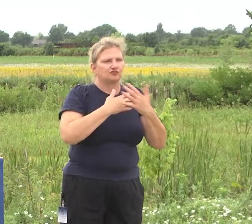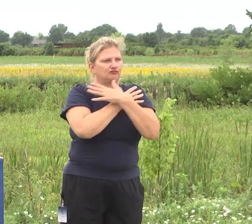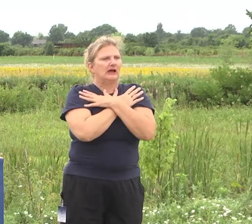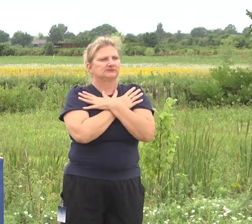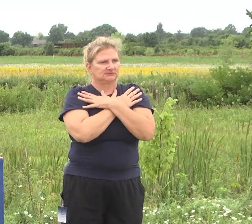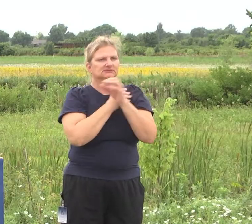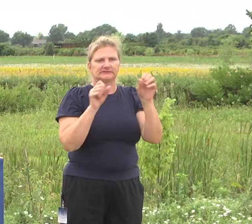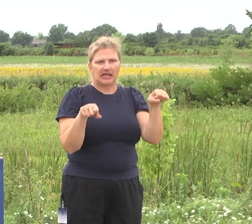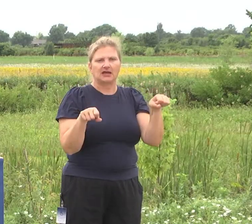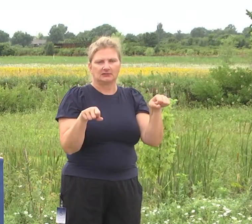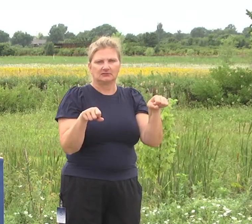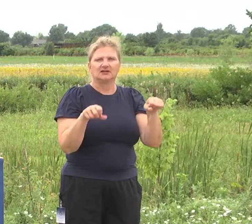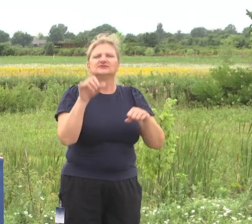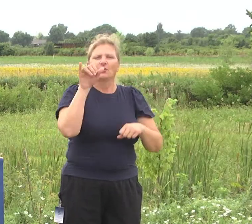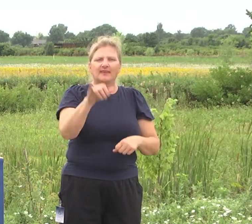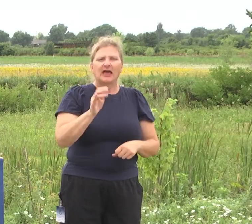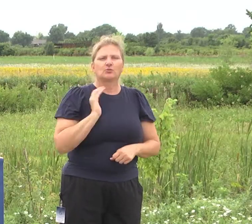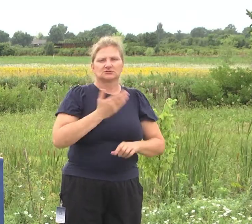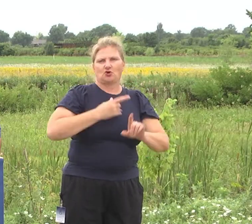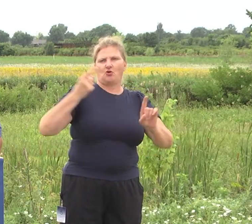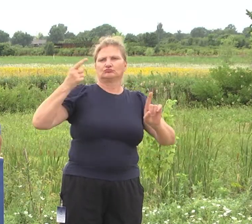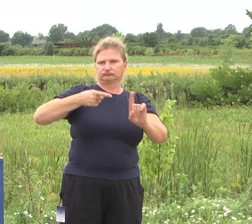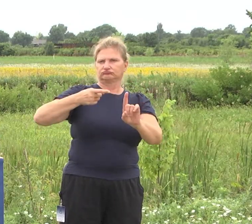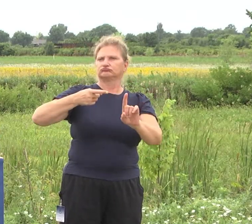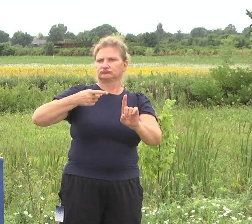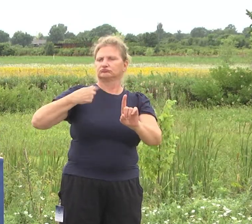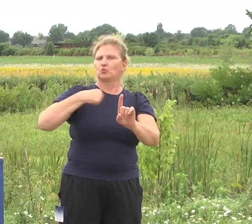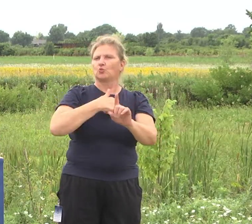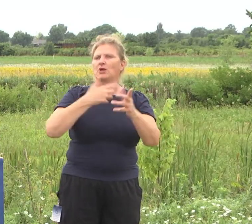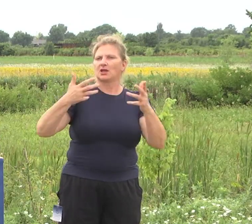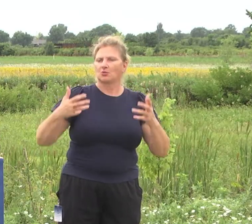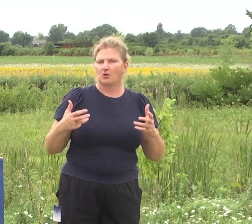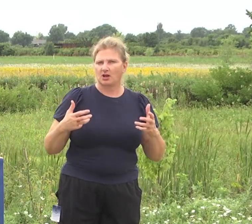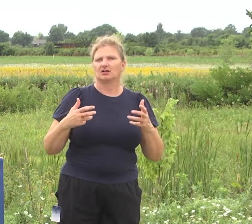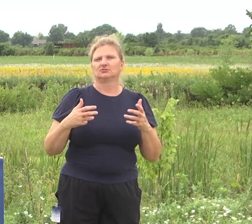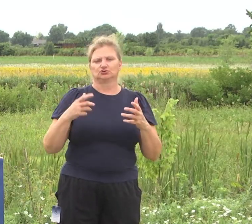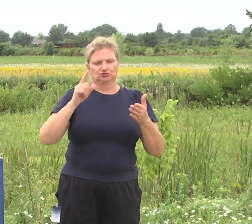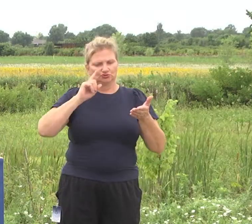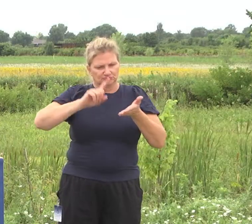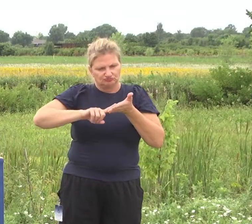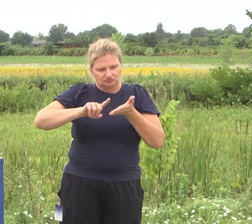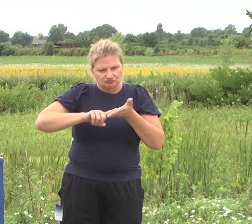era lo que intentábamos recrear. Nos fijamos en varios elementos visuales.